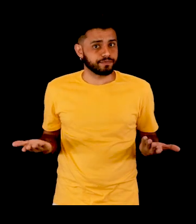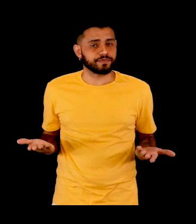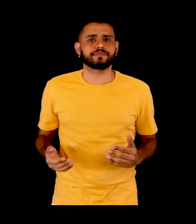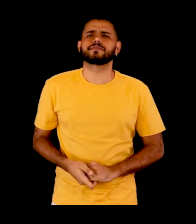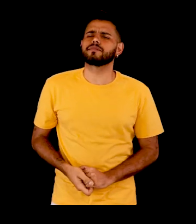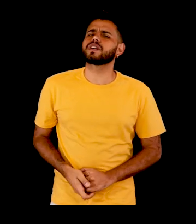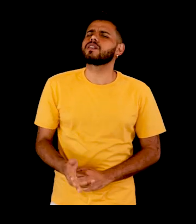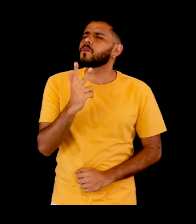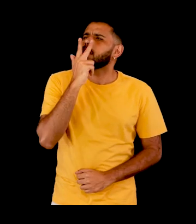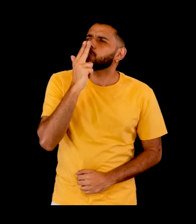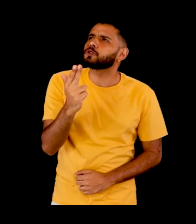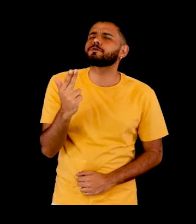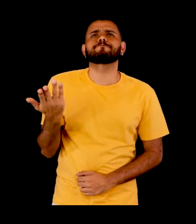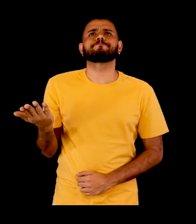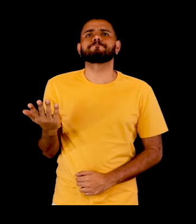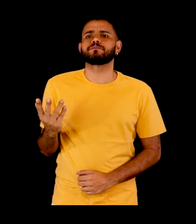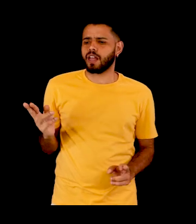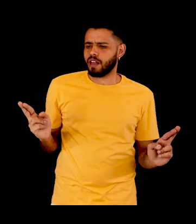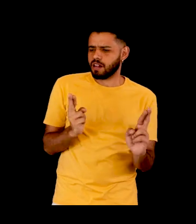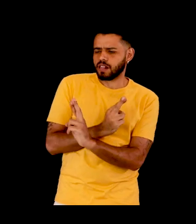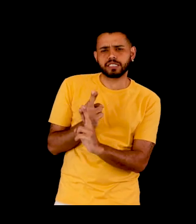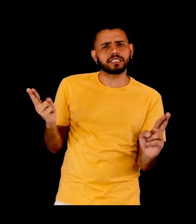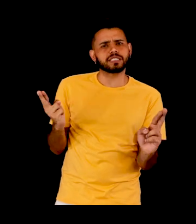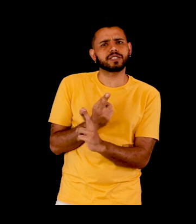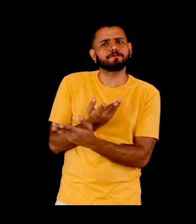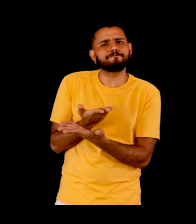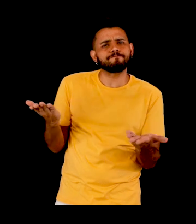É uma relação que eu acho... que me emociona